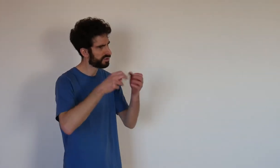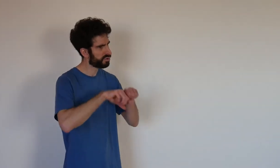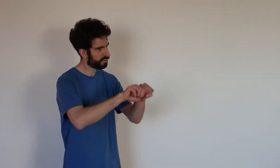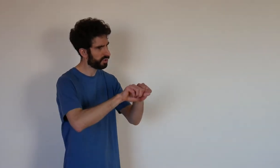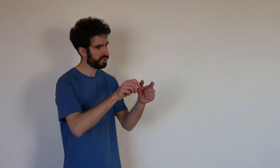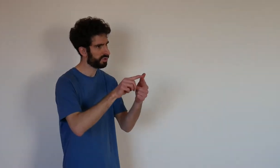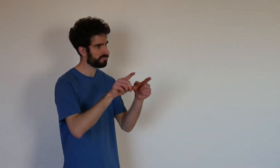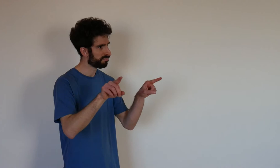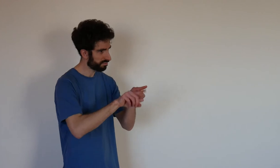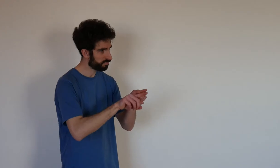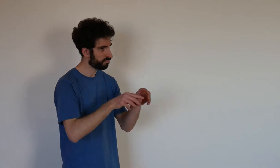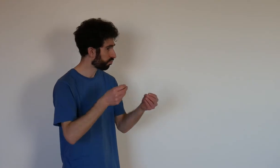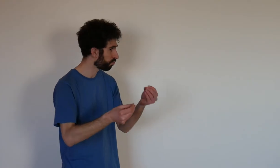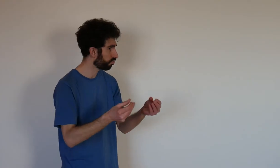Les vrais jumeaux, leurs empreintes sont pareilles ?